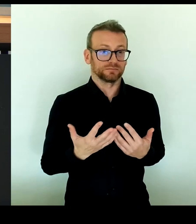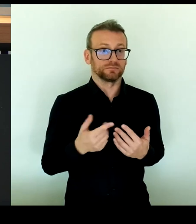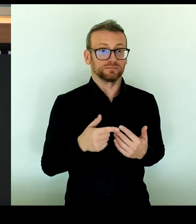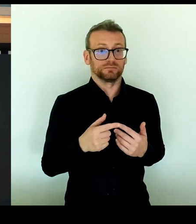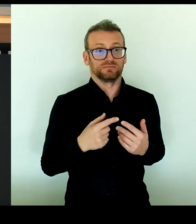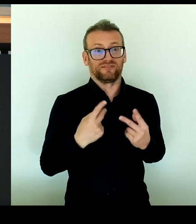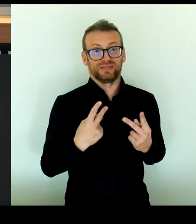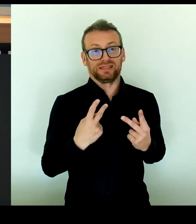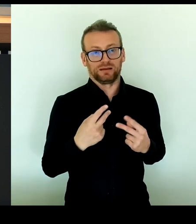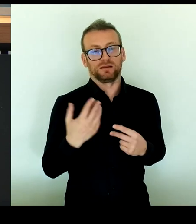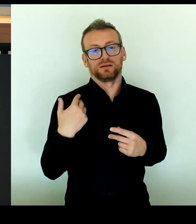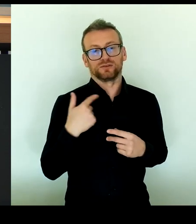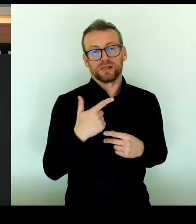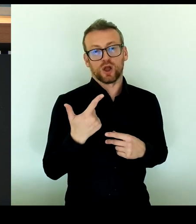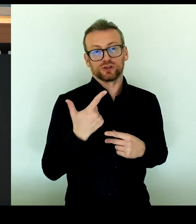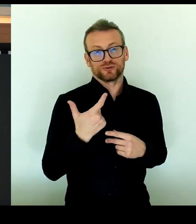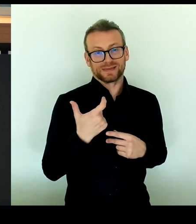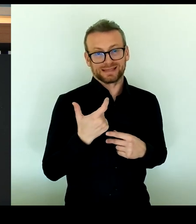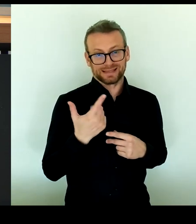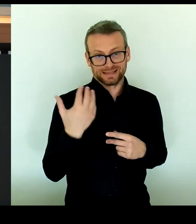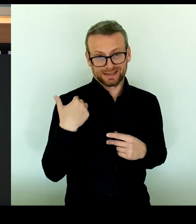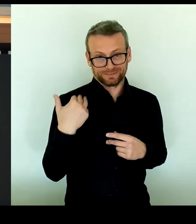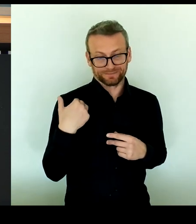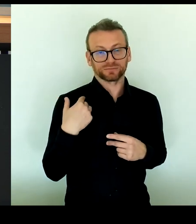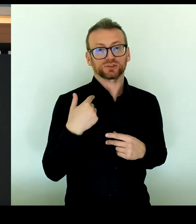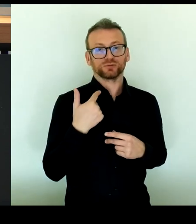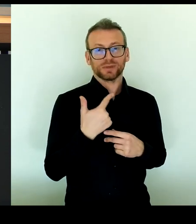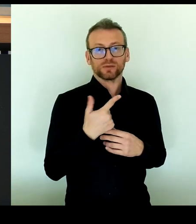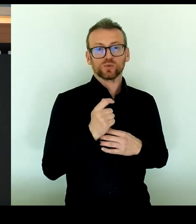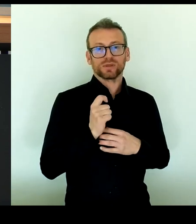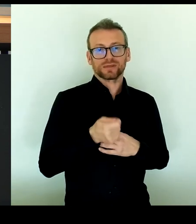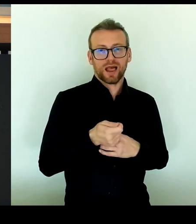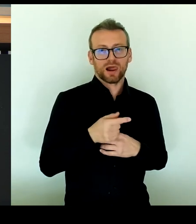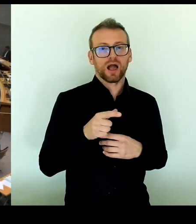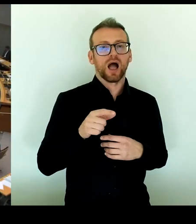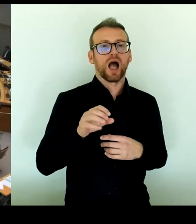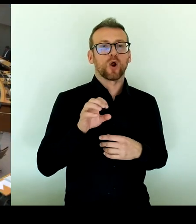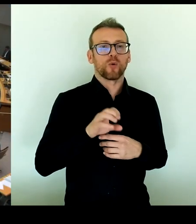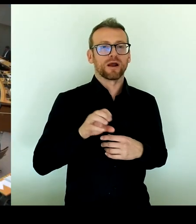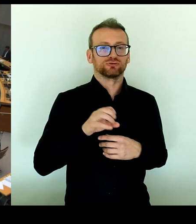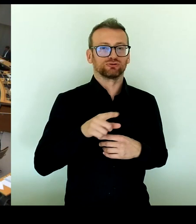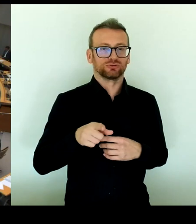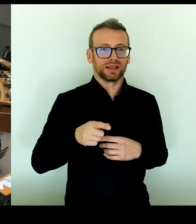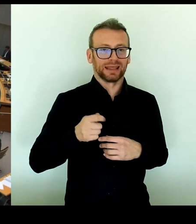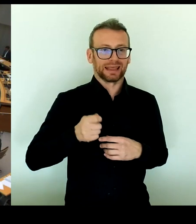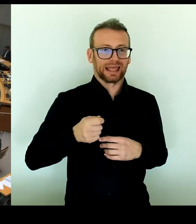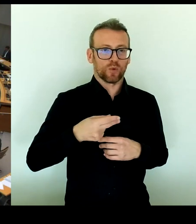Dienstleister: innen zurückgreifen, die nicht selbst ein Krankenhaus sind oder als Unternehmen einem